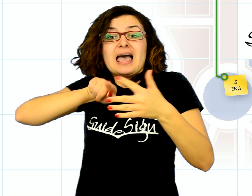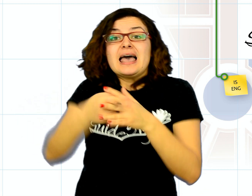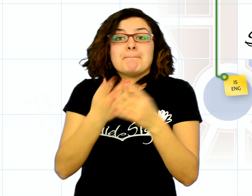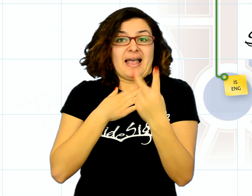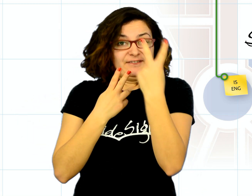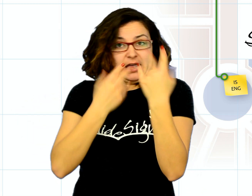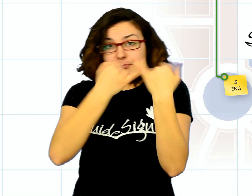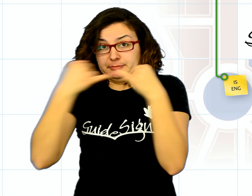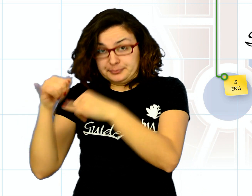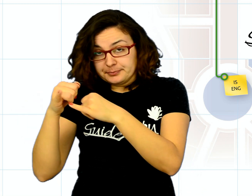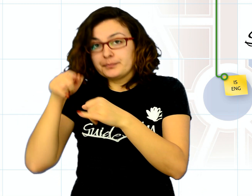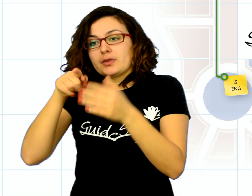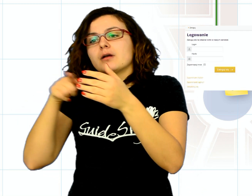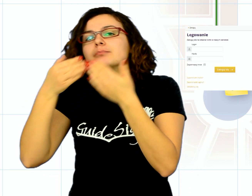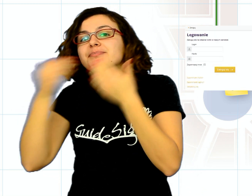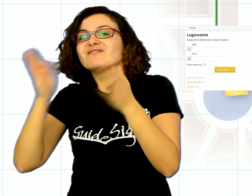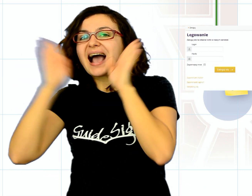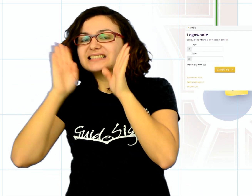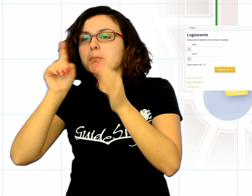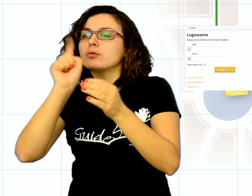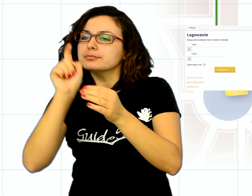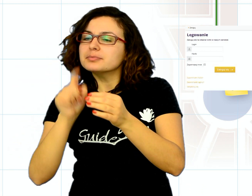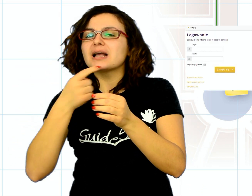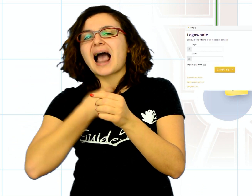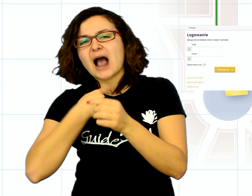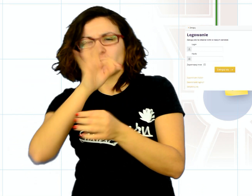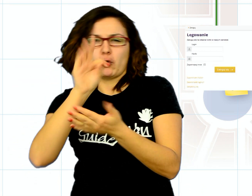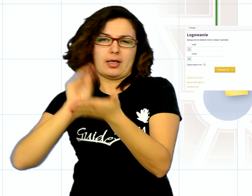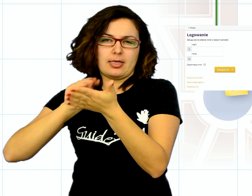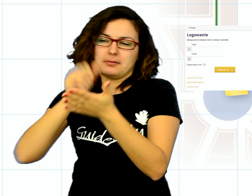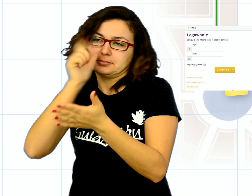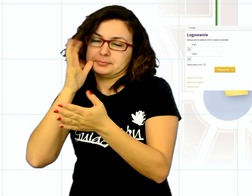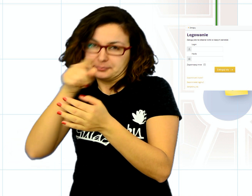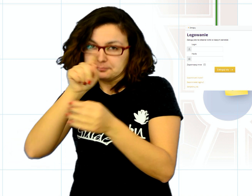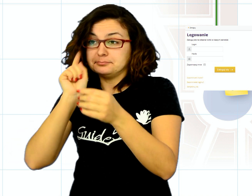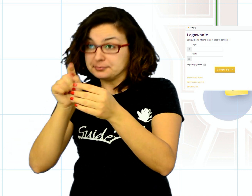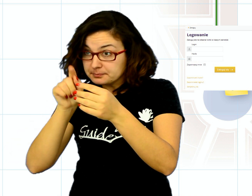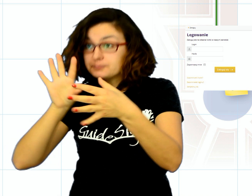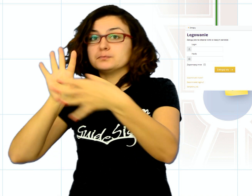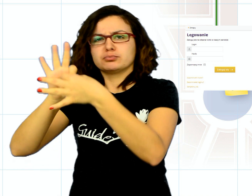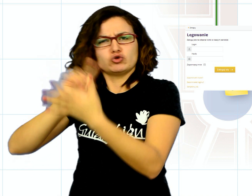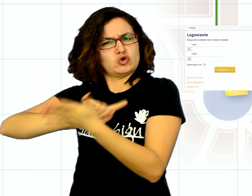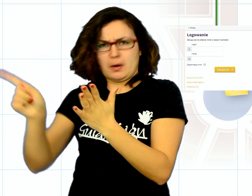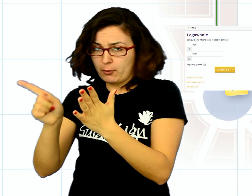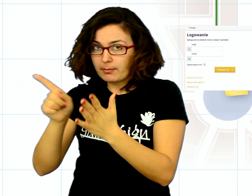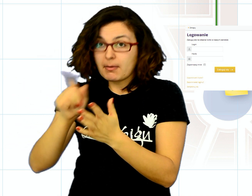Możesz to zrobić poprzez Facebook, używając jego loginu i hasła, logowanie jest wtedy szybkie.